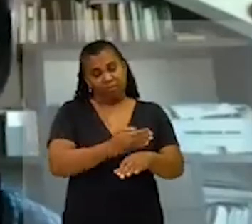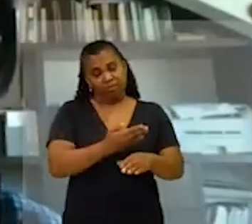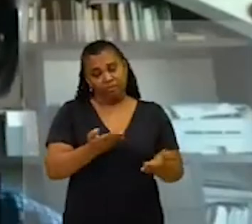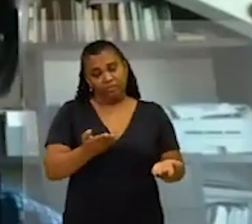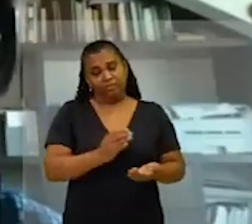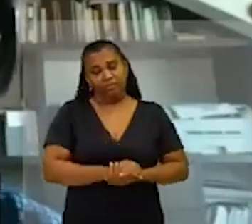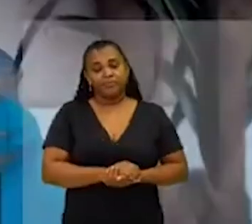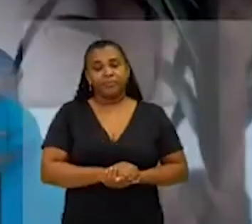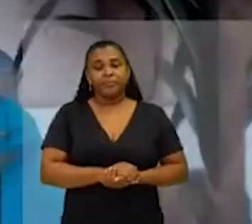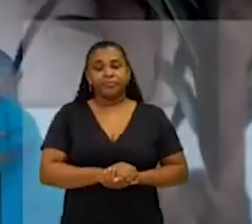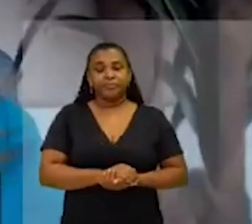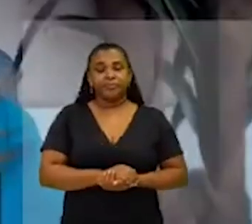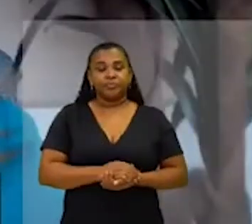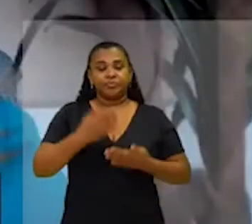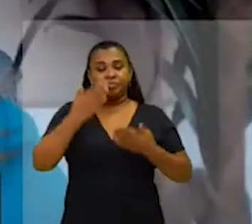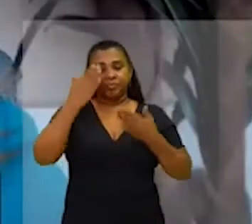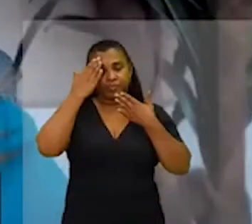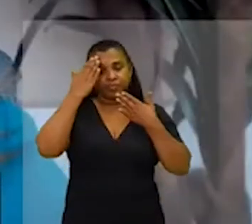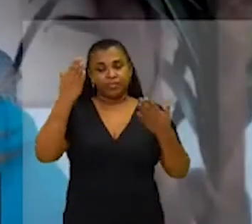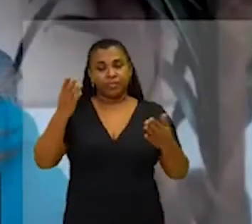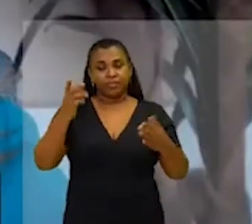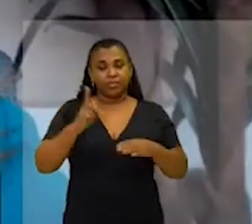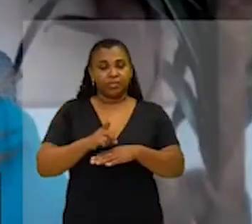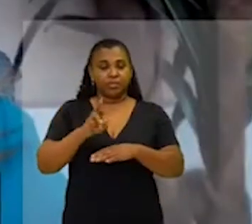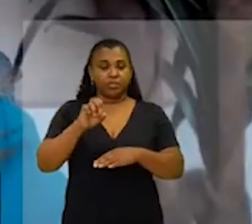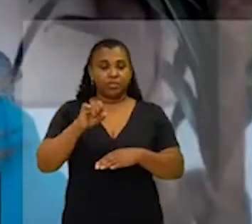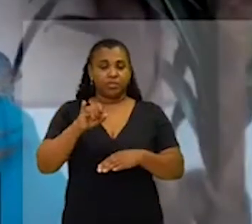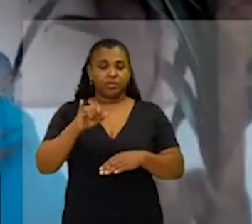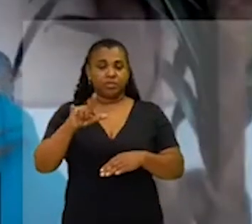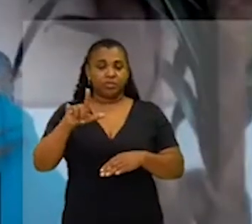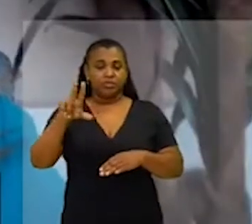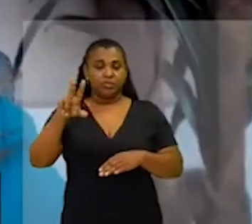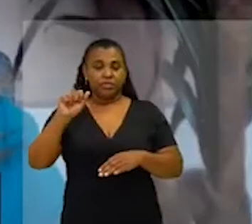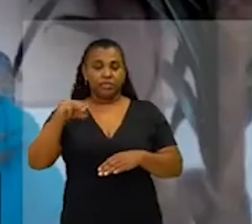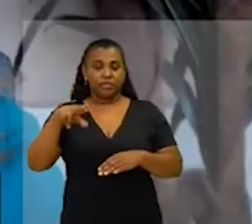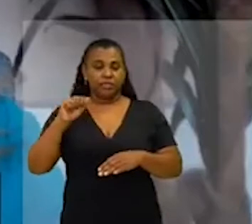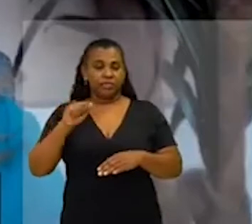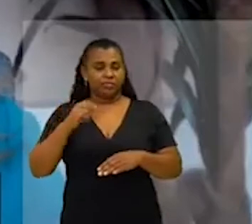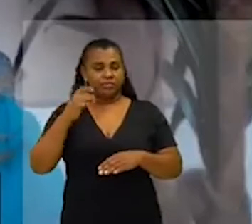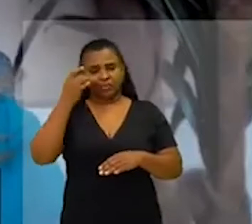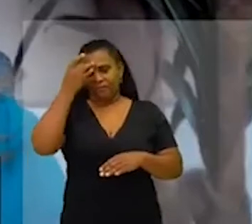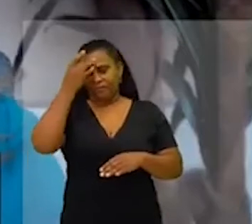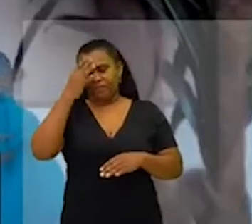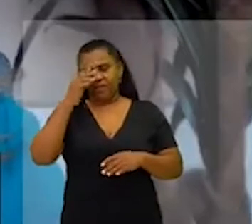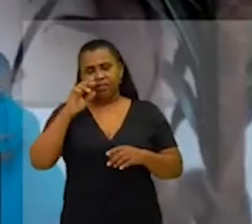é muito obrigado Dra Silvana Cláudio não é fácil tratar desse tema tão complexo em tão